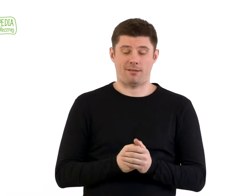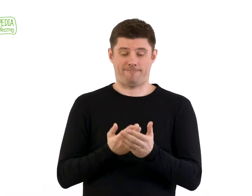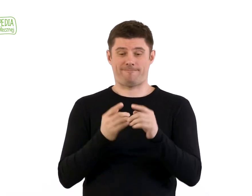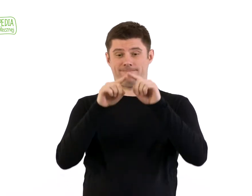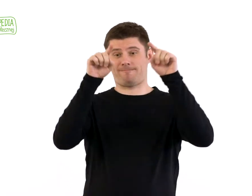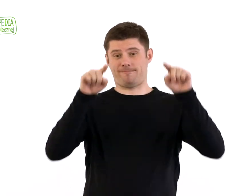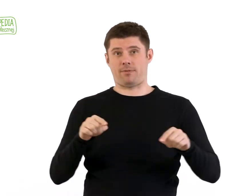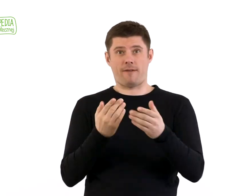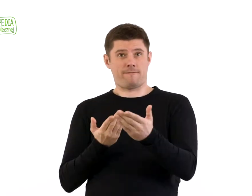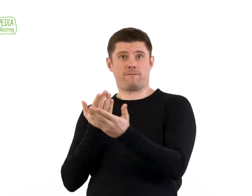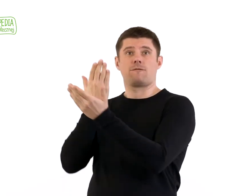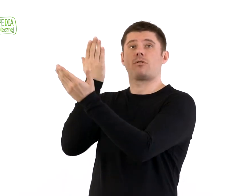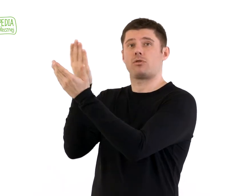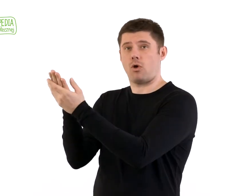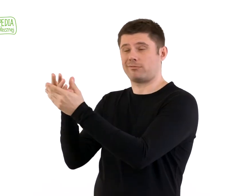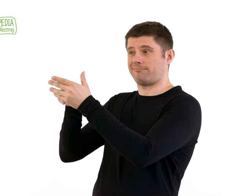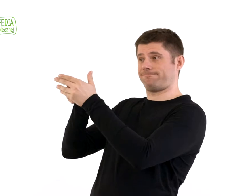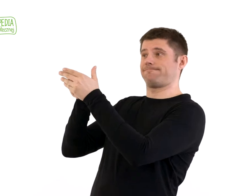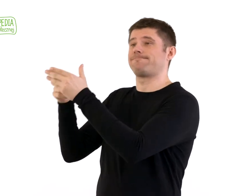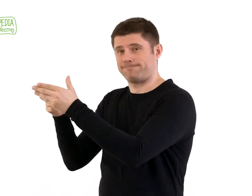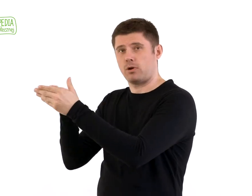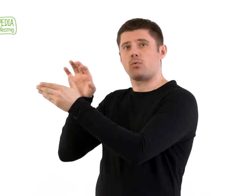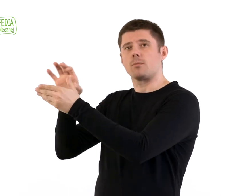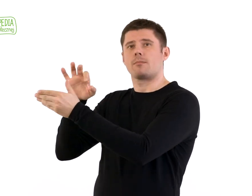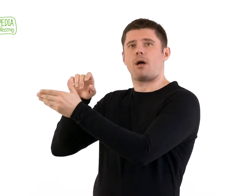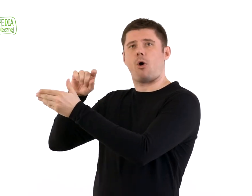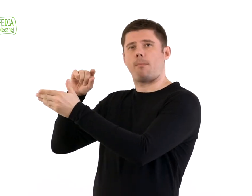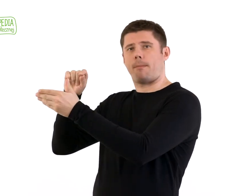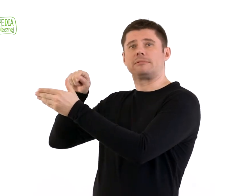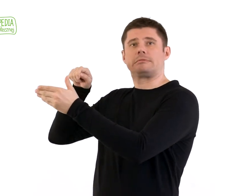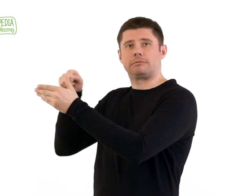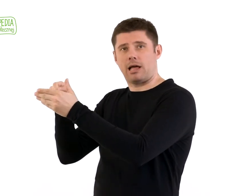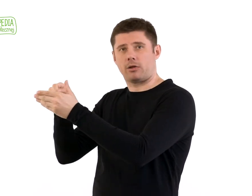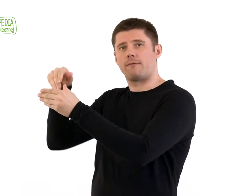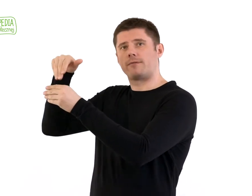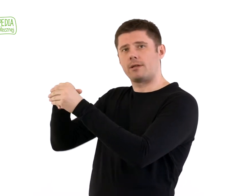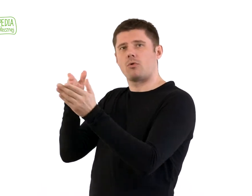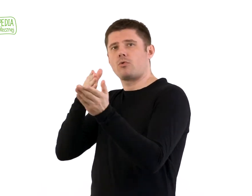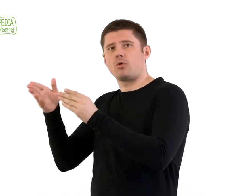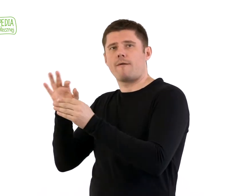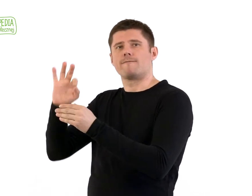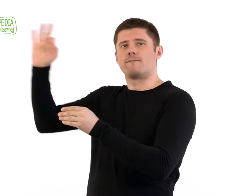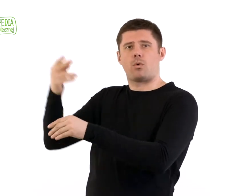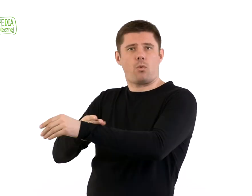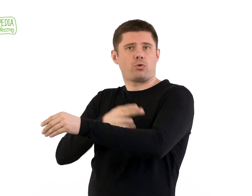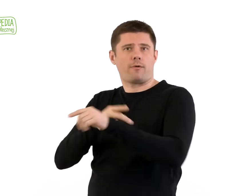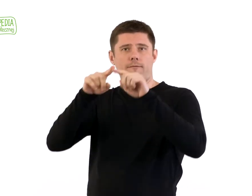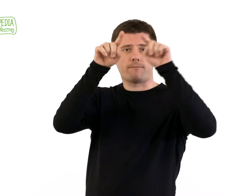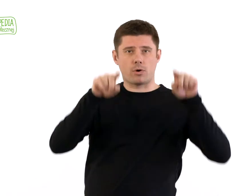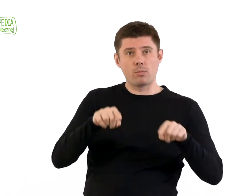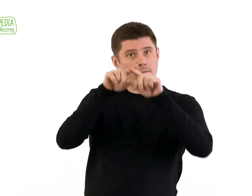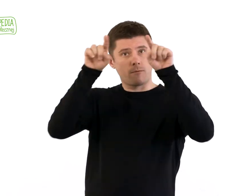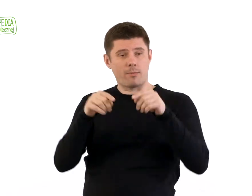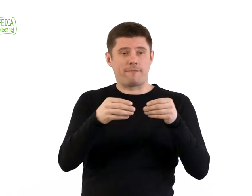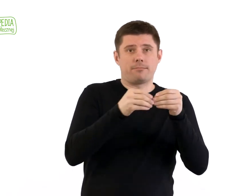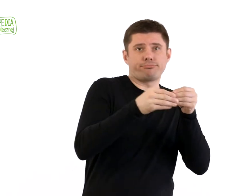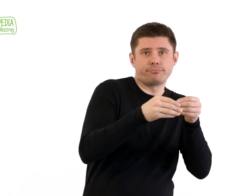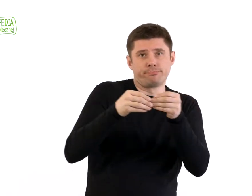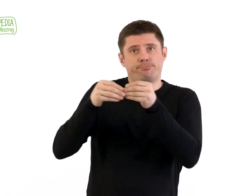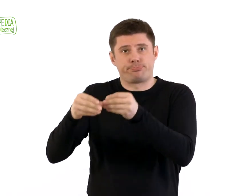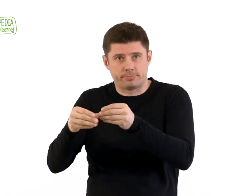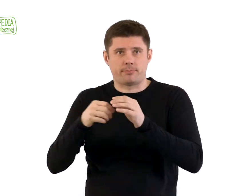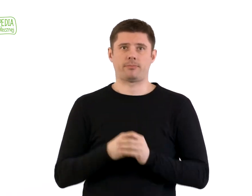Wniosek o rejestrację statusu OPP składa się z urzędowych formularzy oraz z załączników.